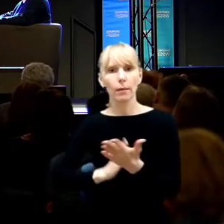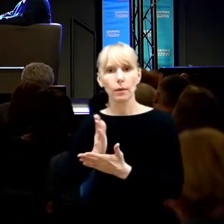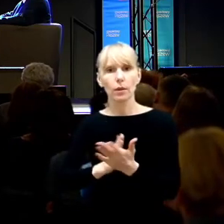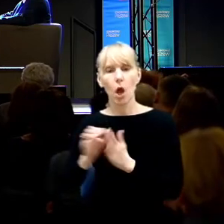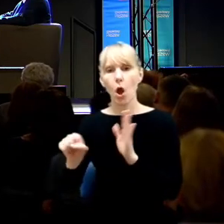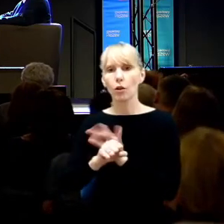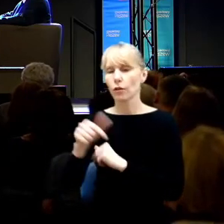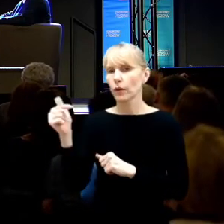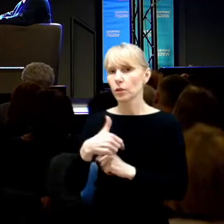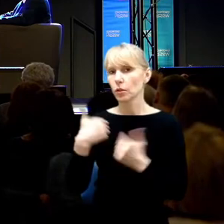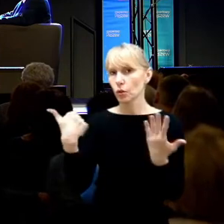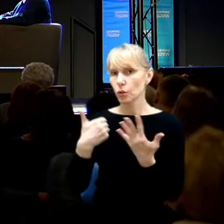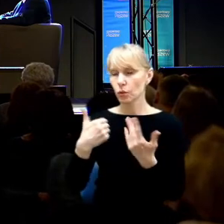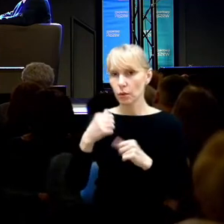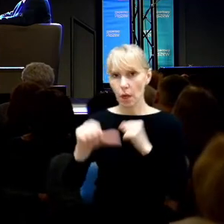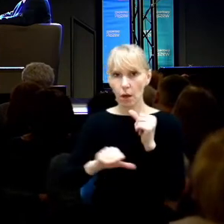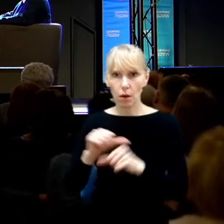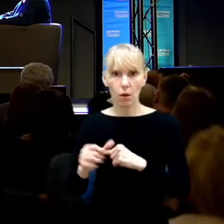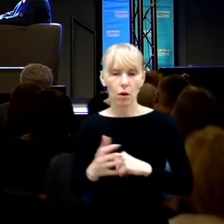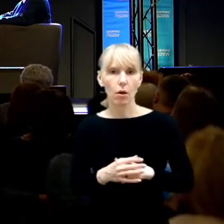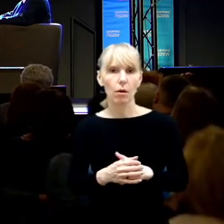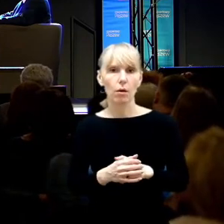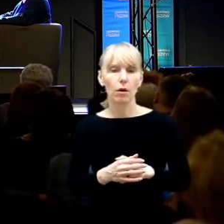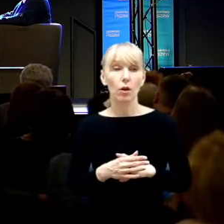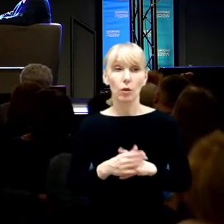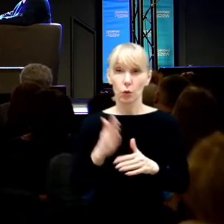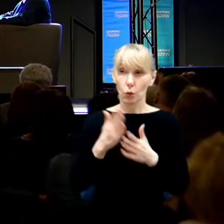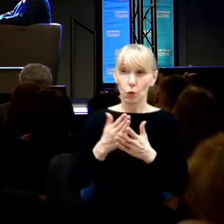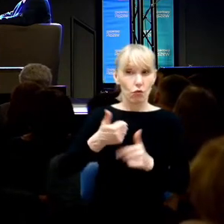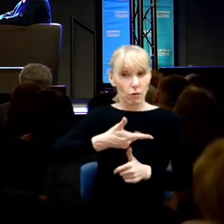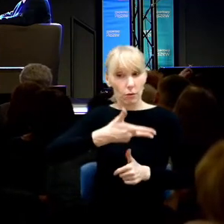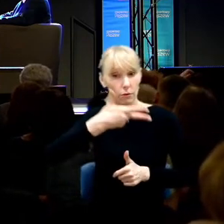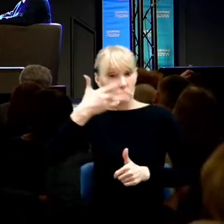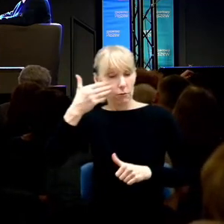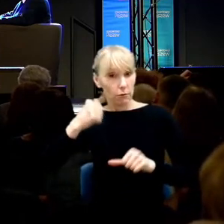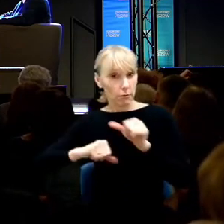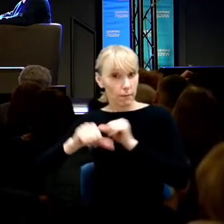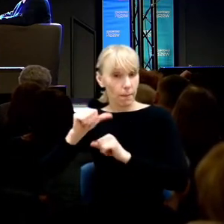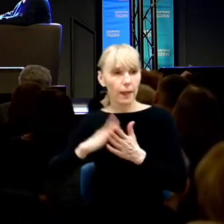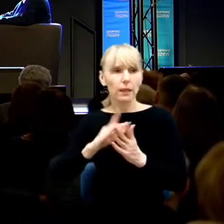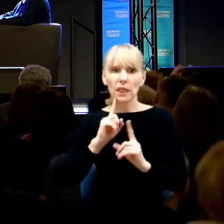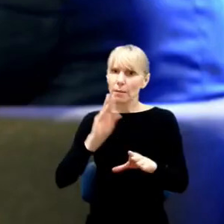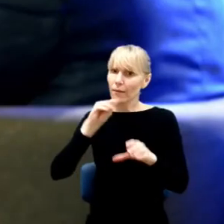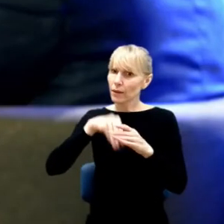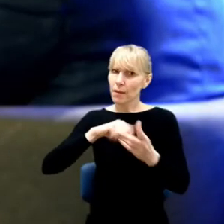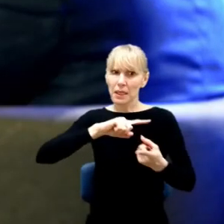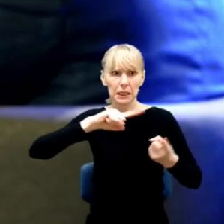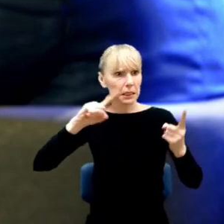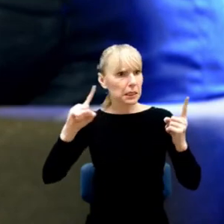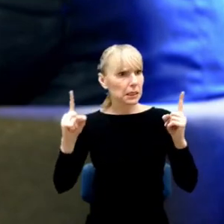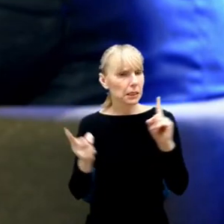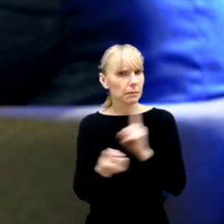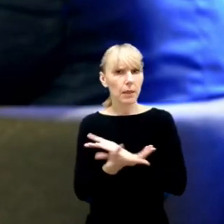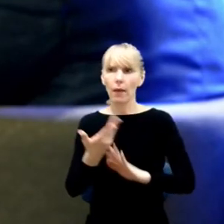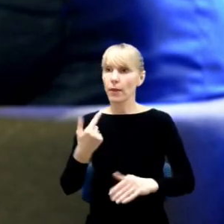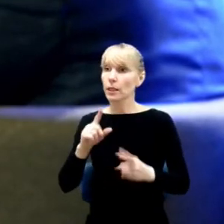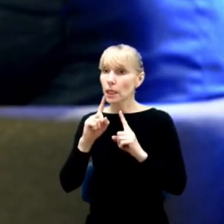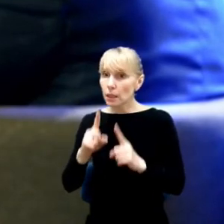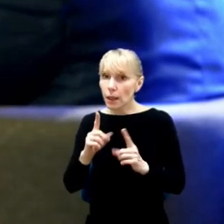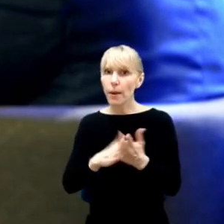Już ładnych kilkanaście lat i on przeszedł wiele zmian, tak aby dostosowywać się do tych aktualnych potrzeb.